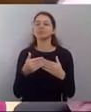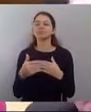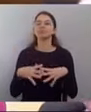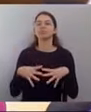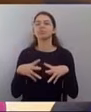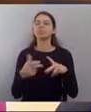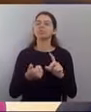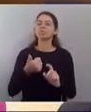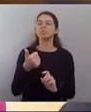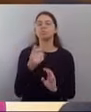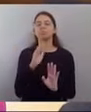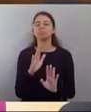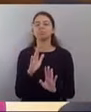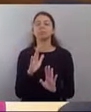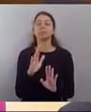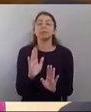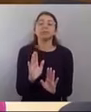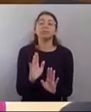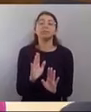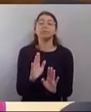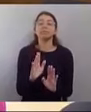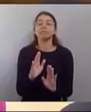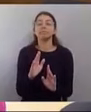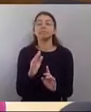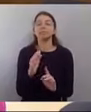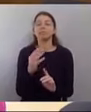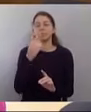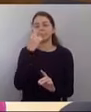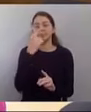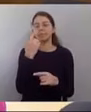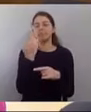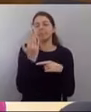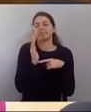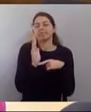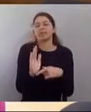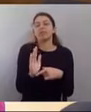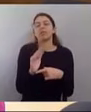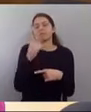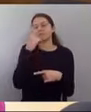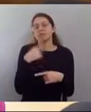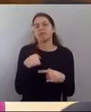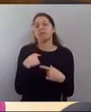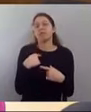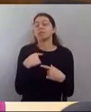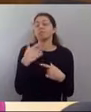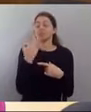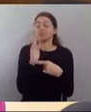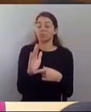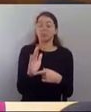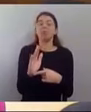se mantinha, porém havia algo que se mantinha exemplar, que era a sua a sua